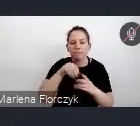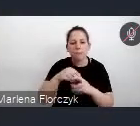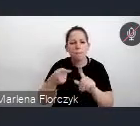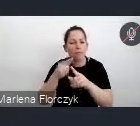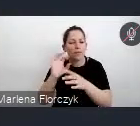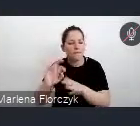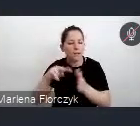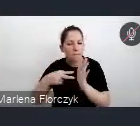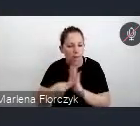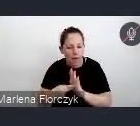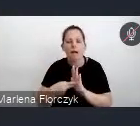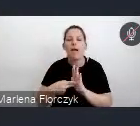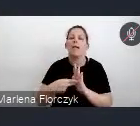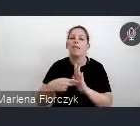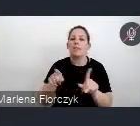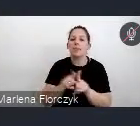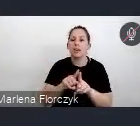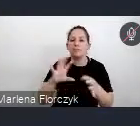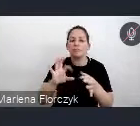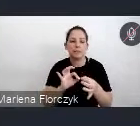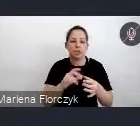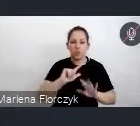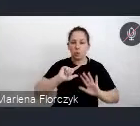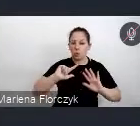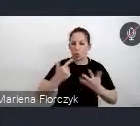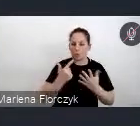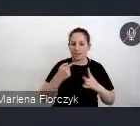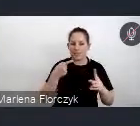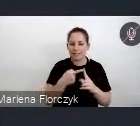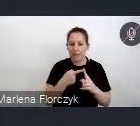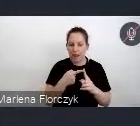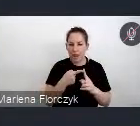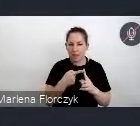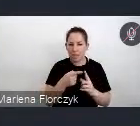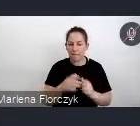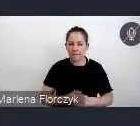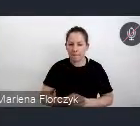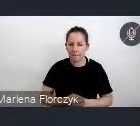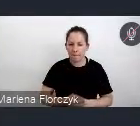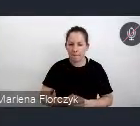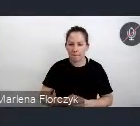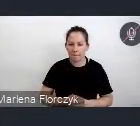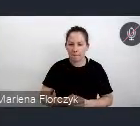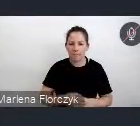lub w odniesieniu do 7. Celu Zrównoważonego,